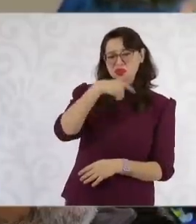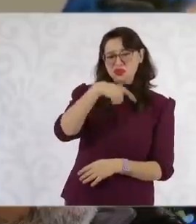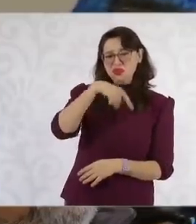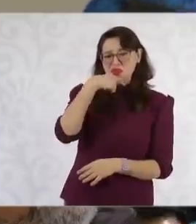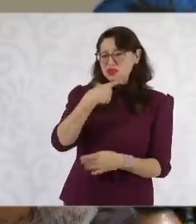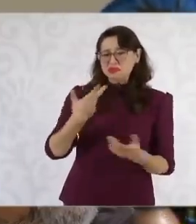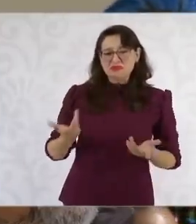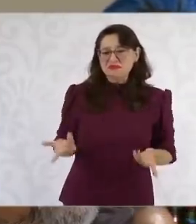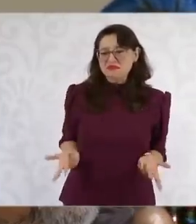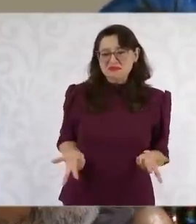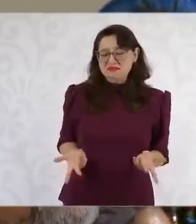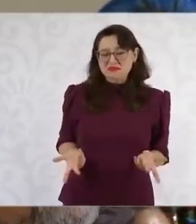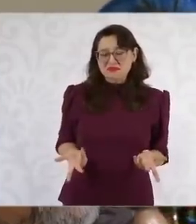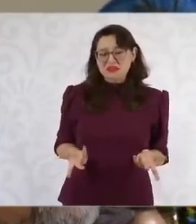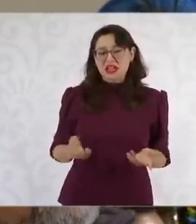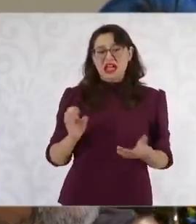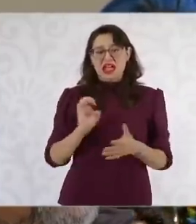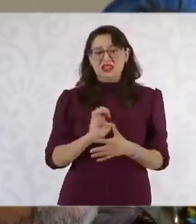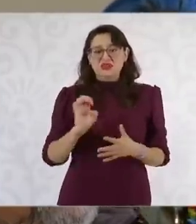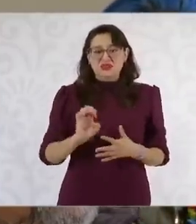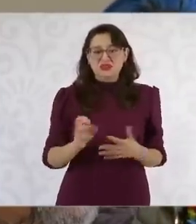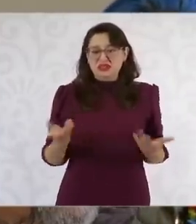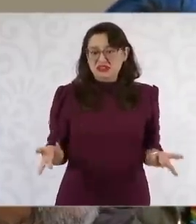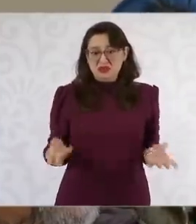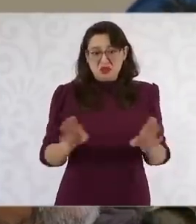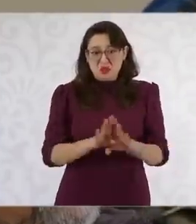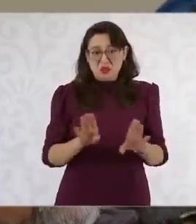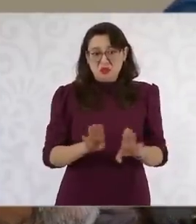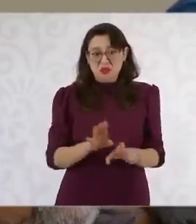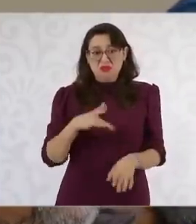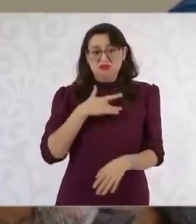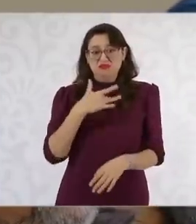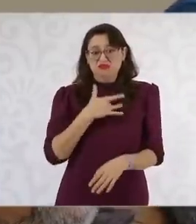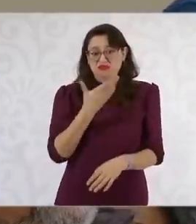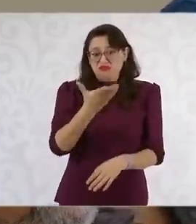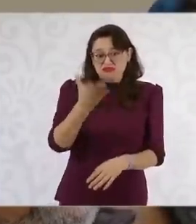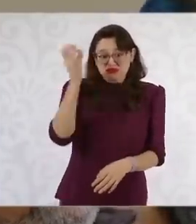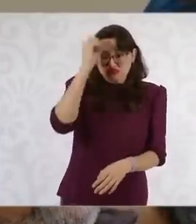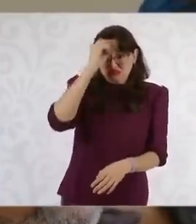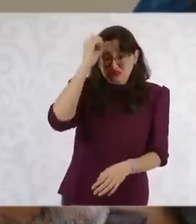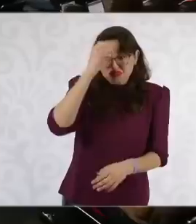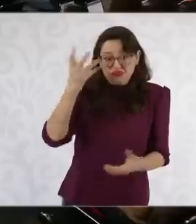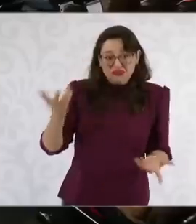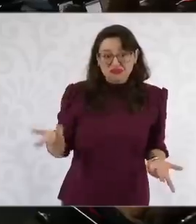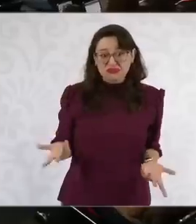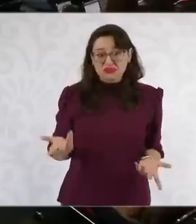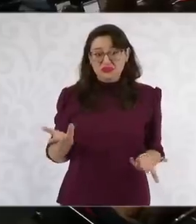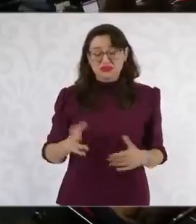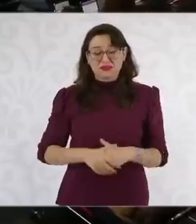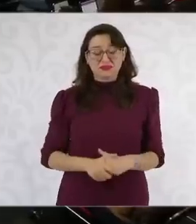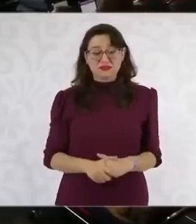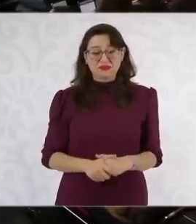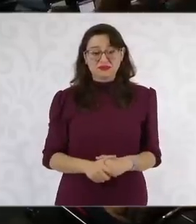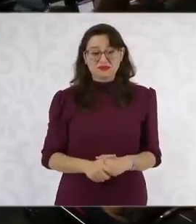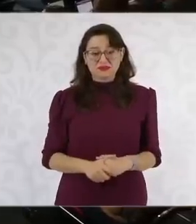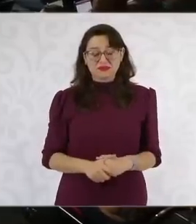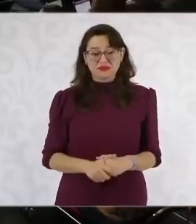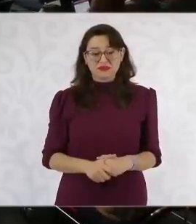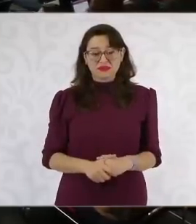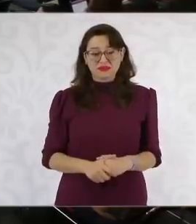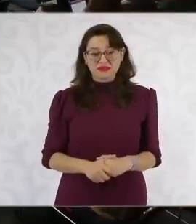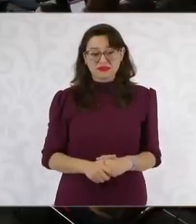y en ese sentido presidenta Usted qué opina usted pues que tiene este pues que tiene toda la